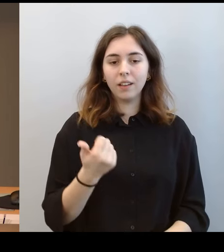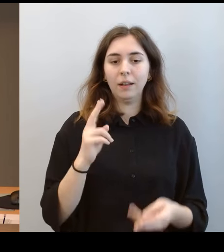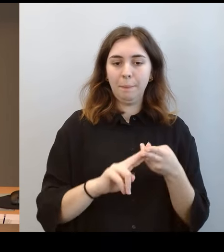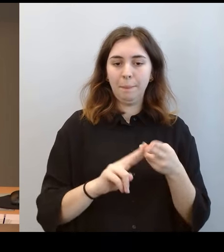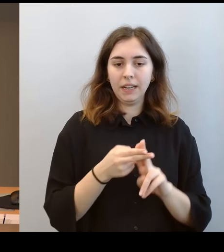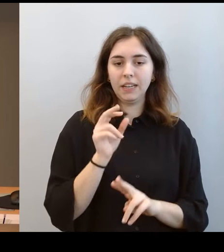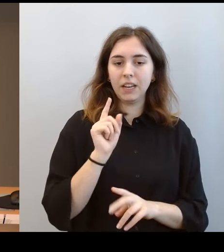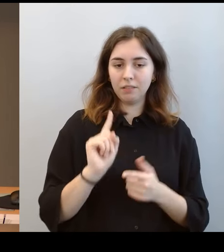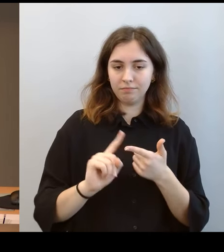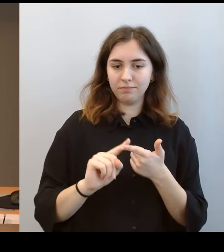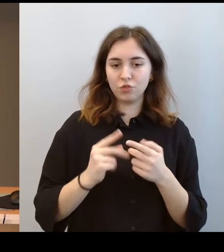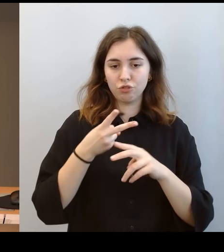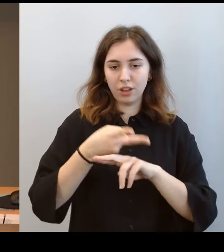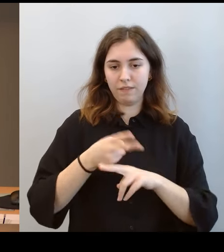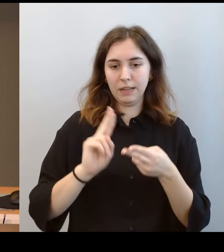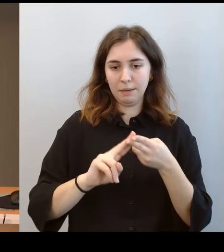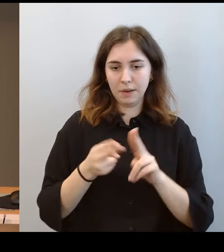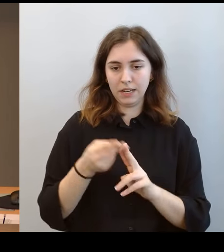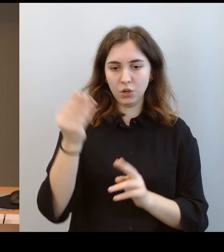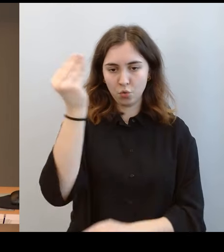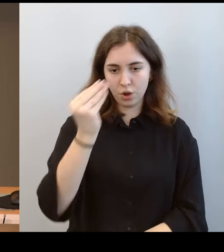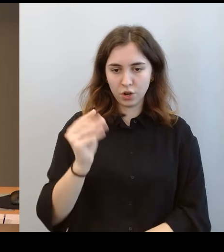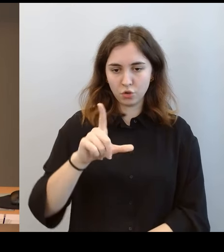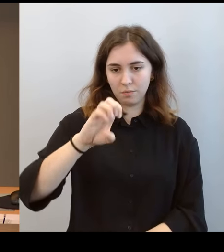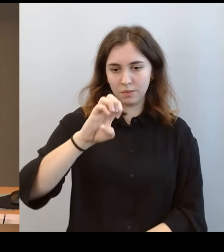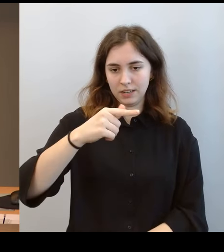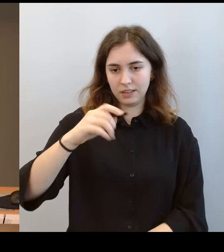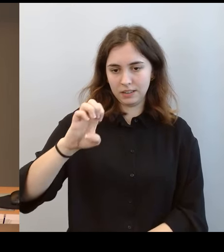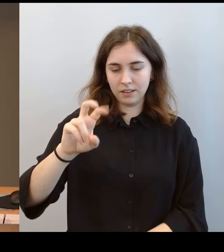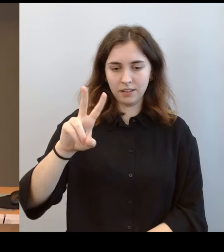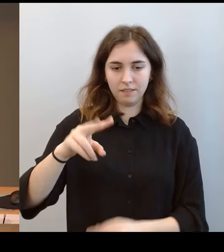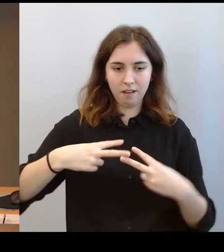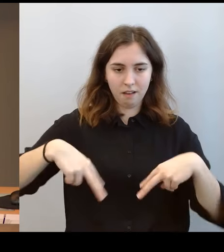des Lette Vereins. Vorgeschlagen als Mitglied war der Abgeordnete